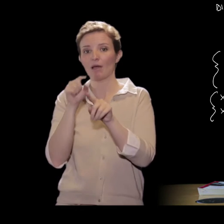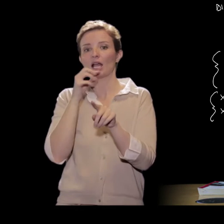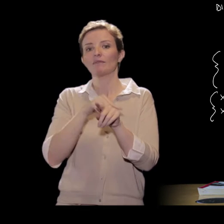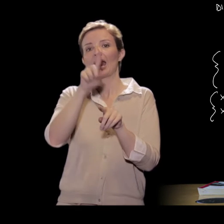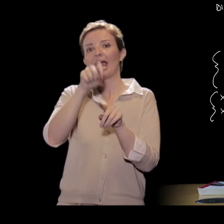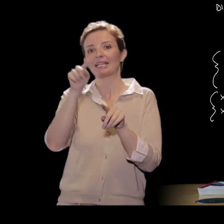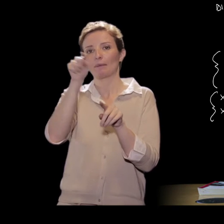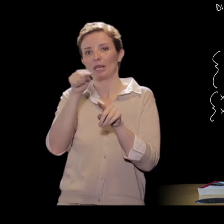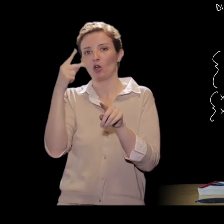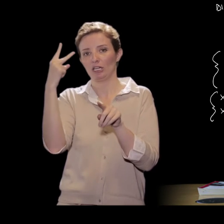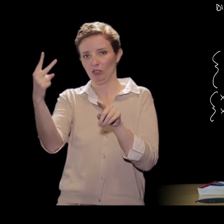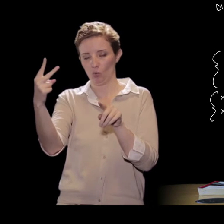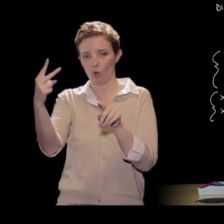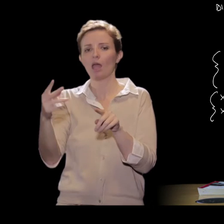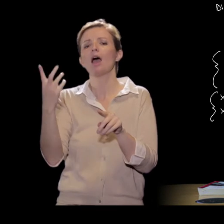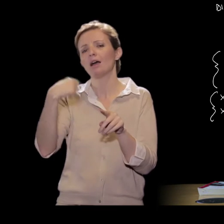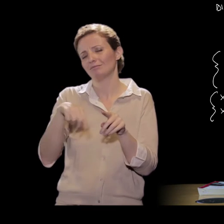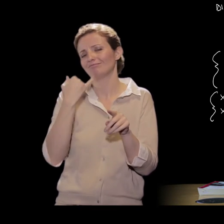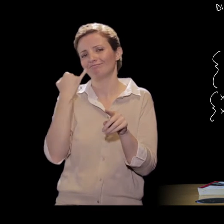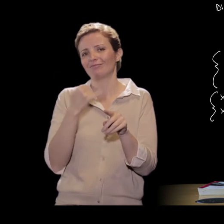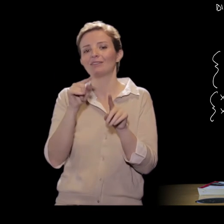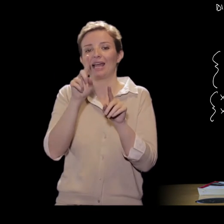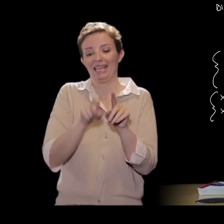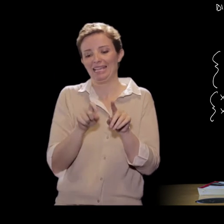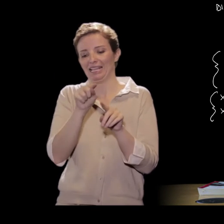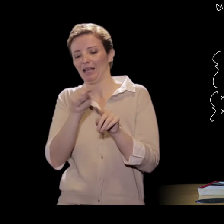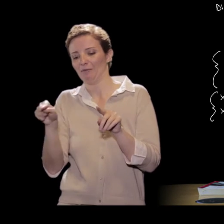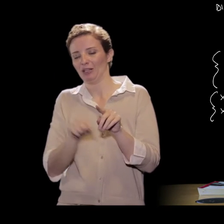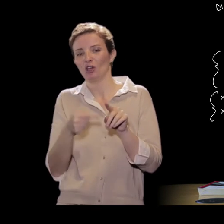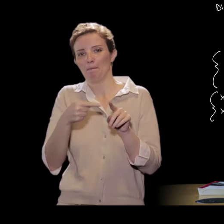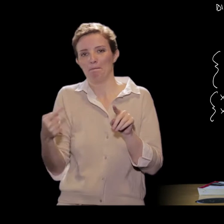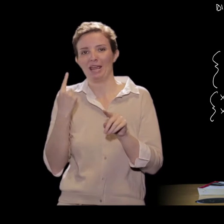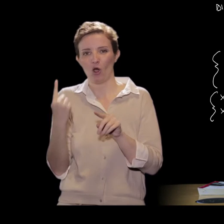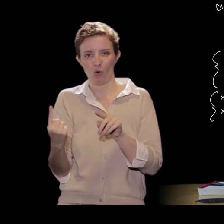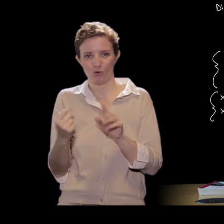possiamo vedere che la soluzione è x>-1.